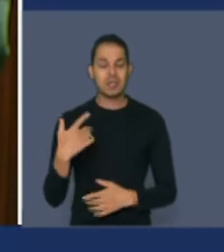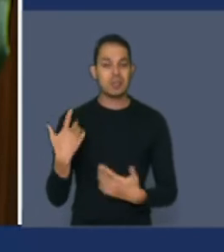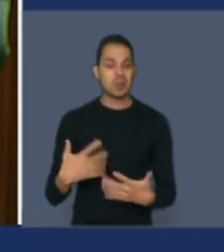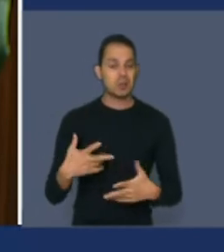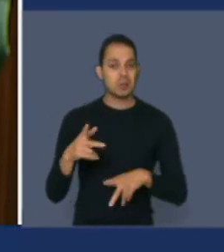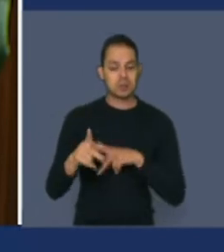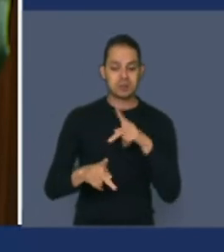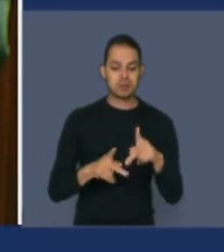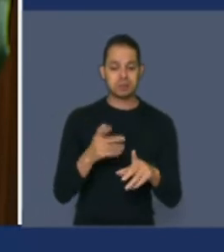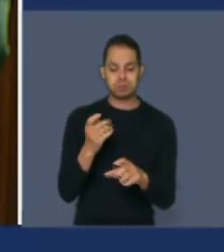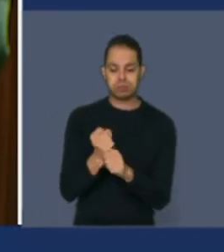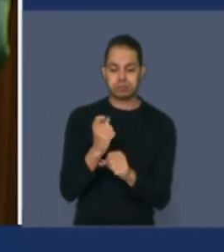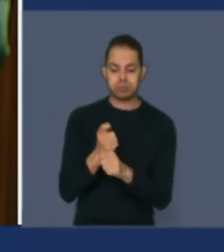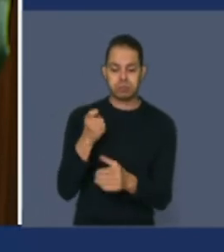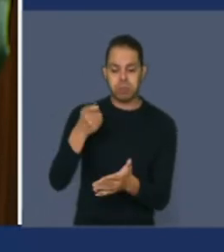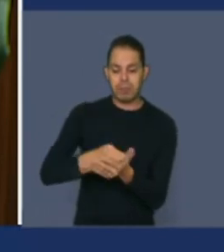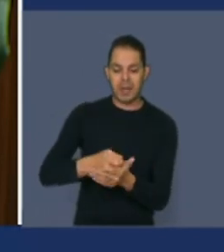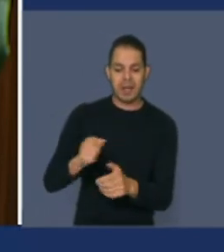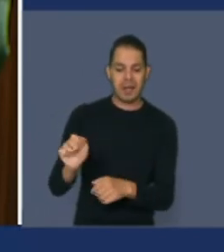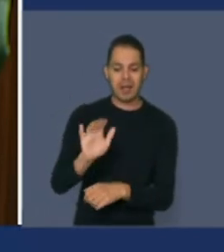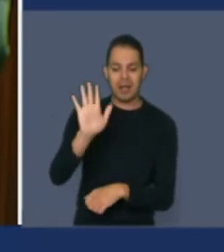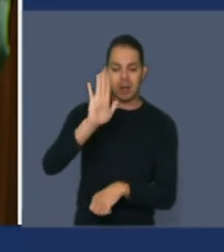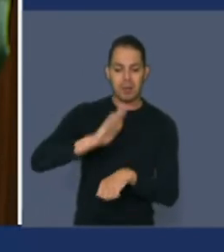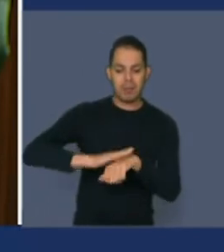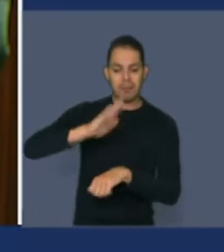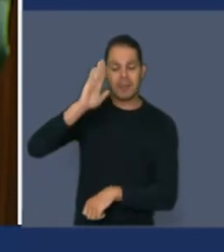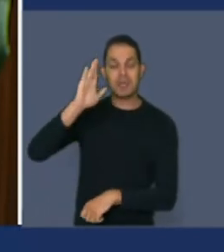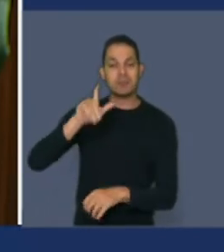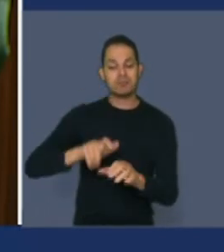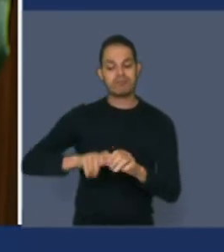DA ELETROBRAS QUE VAI PESAR NO BOLSO, NA VIDA DOS BRASILEIROS, NA SOBERANIA